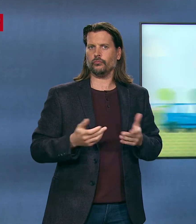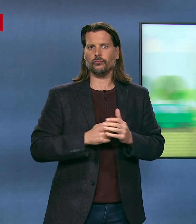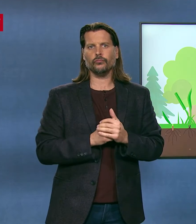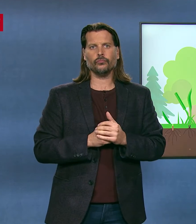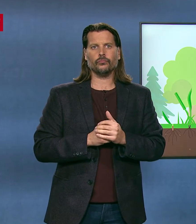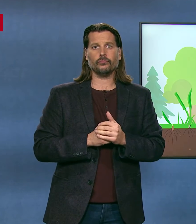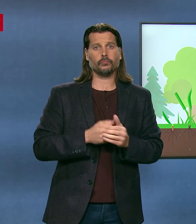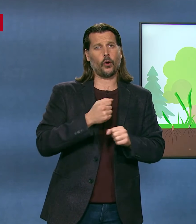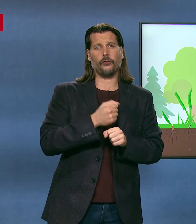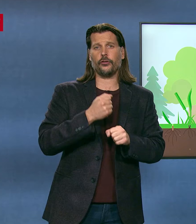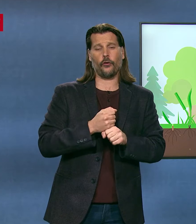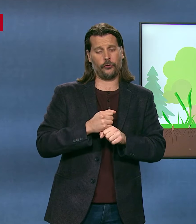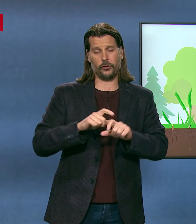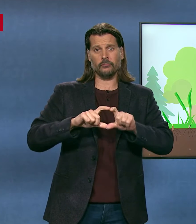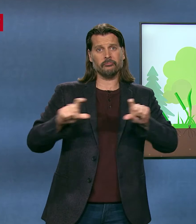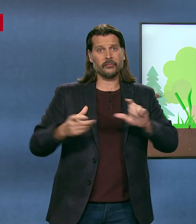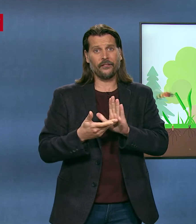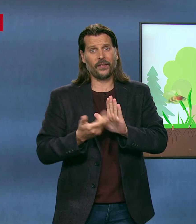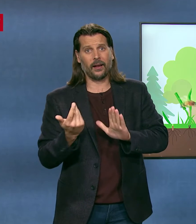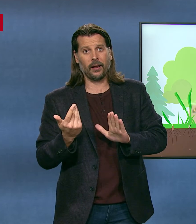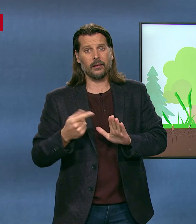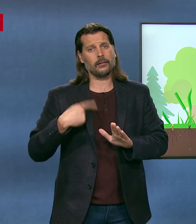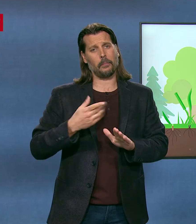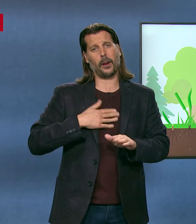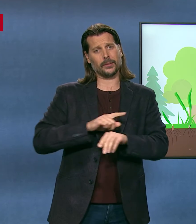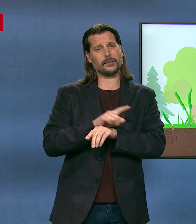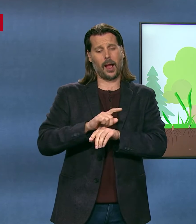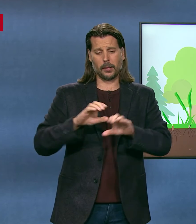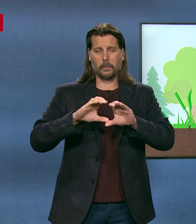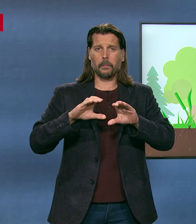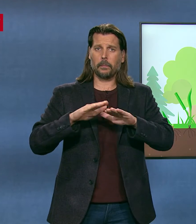Nach der Entsiegelung dauert es meist lange, bis sich der Boden erholt hat.